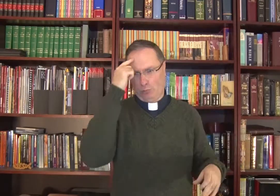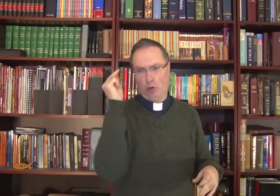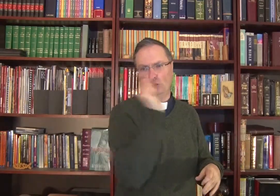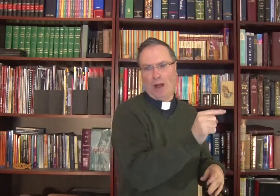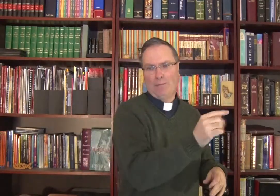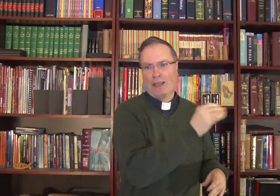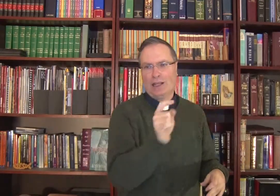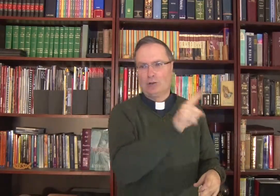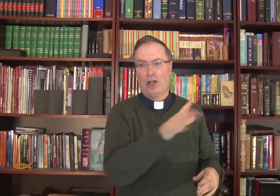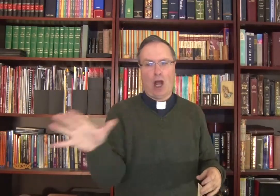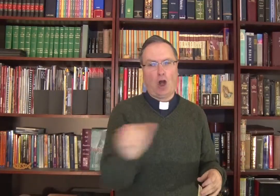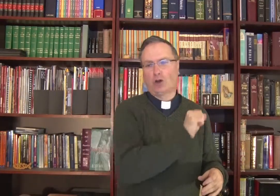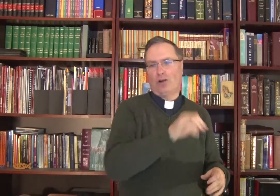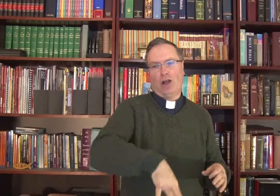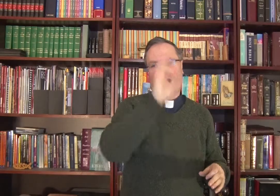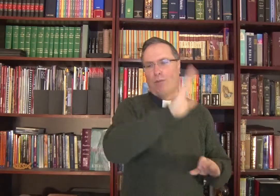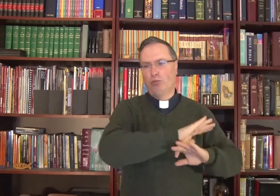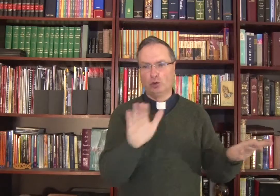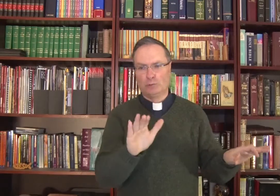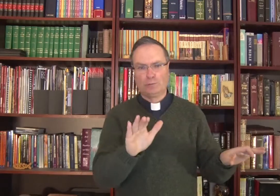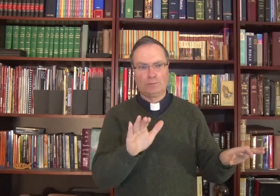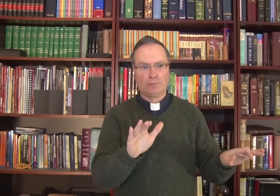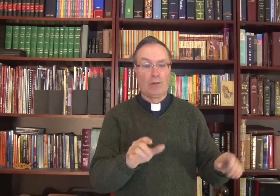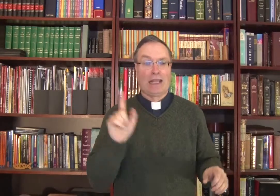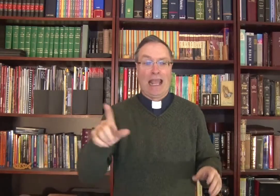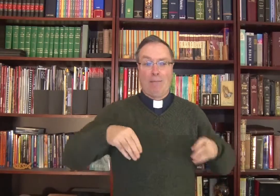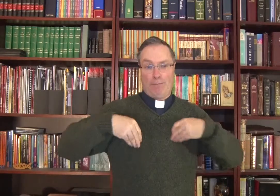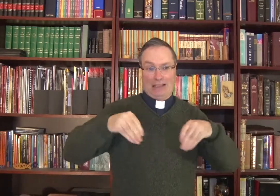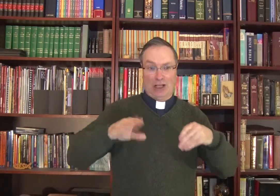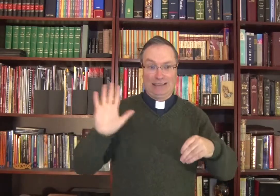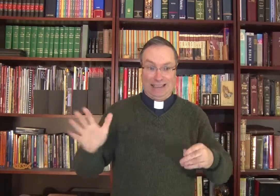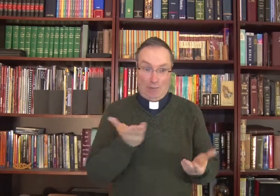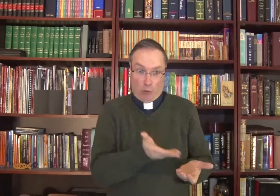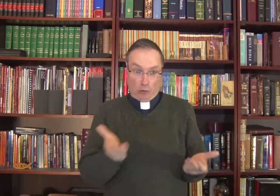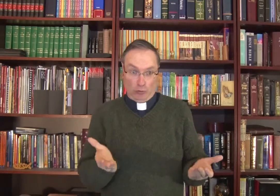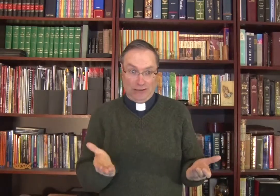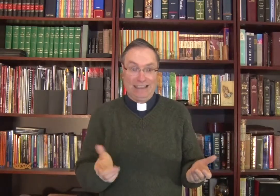pour toi et tu ne les retrouveras plus.» Les marchands de ces produits,